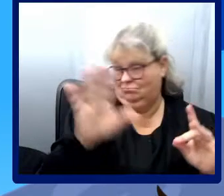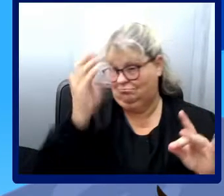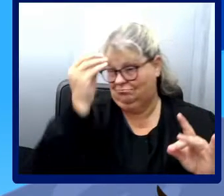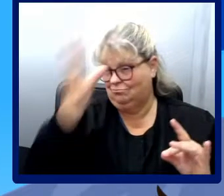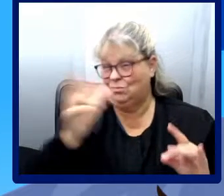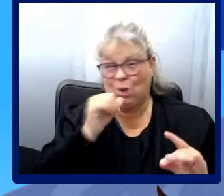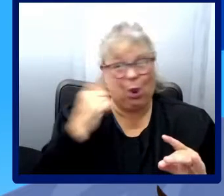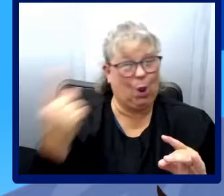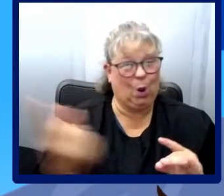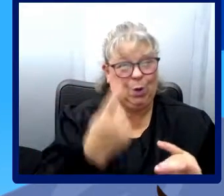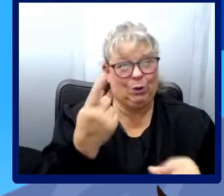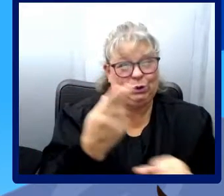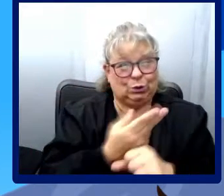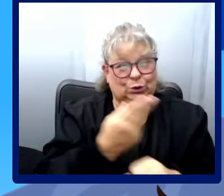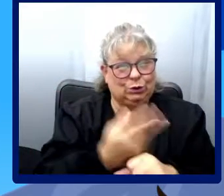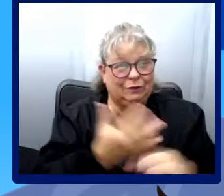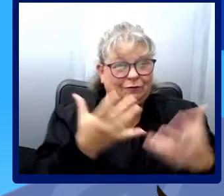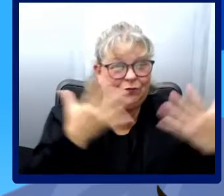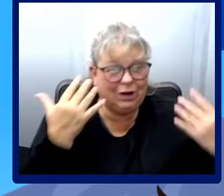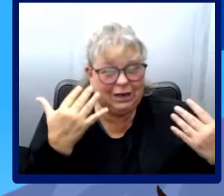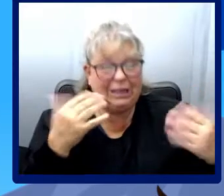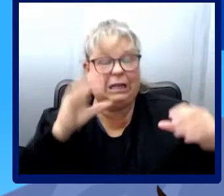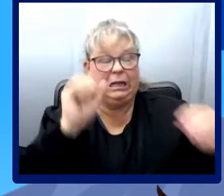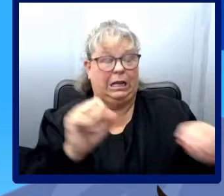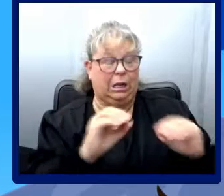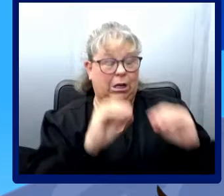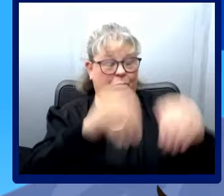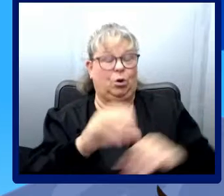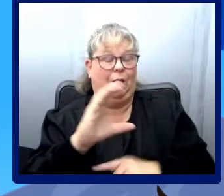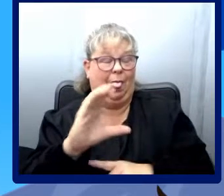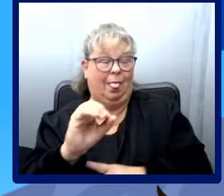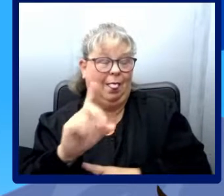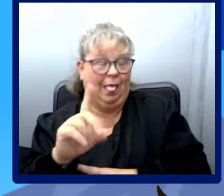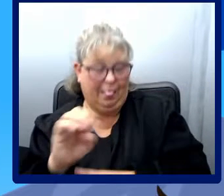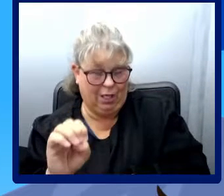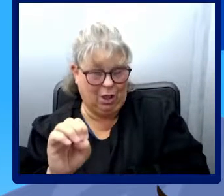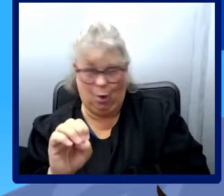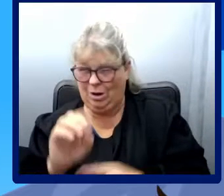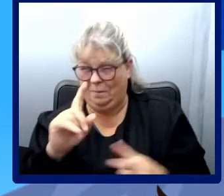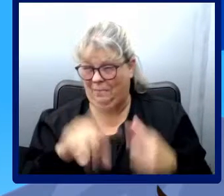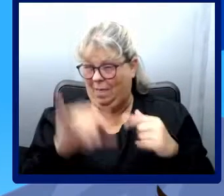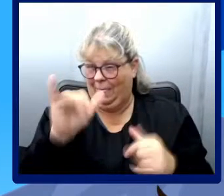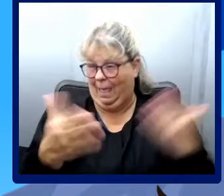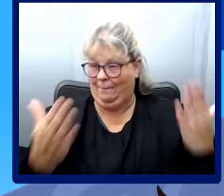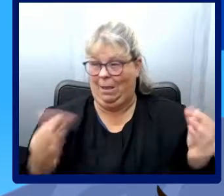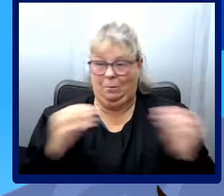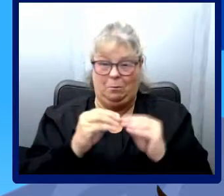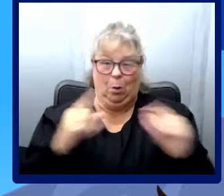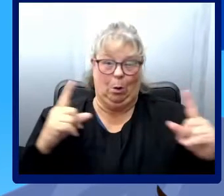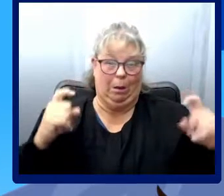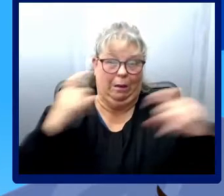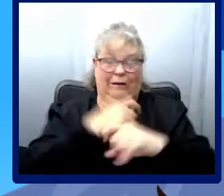Normalmente puede contener el código que explica mejor el error que se produce pero puede ser demasiada información técnica.